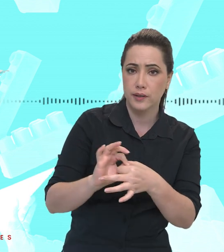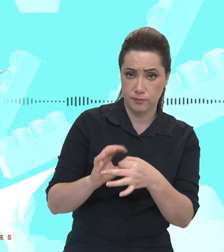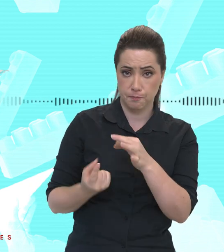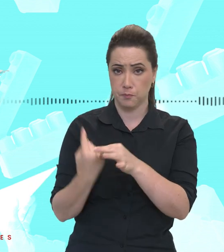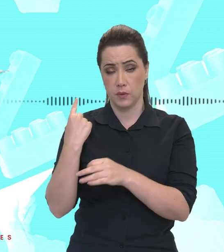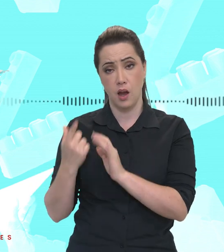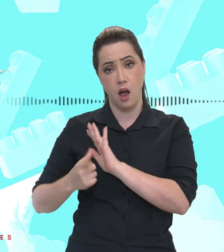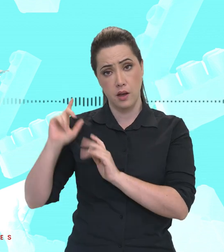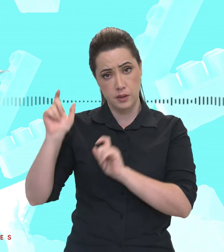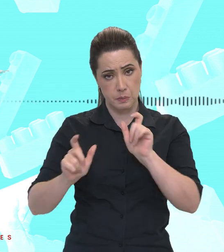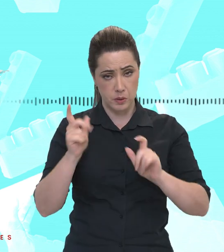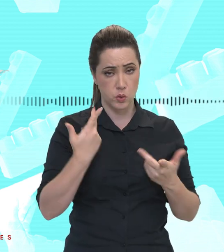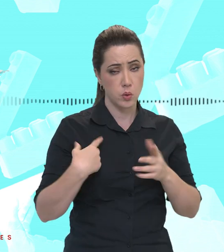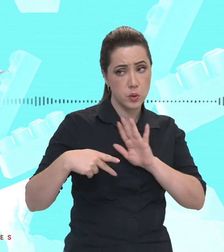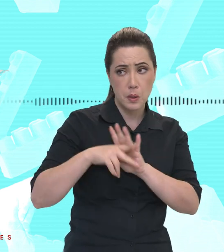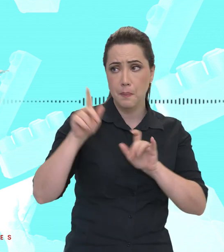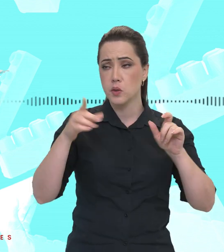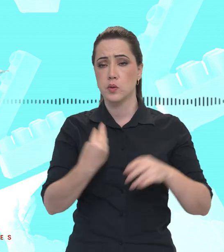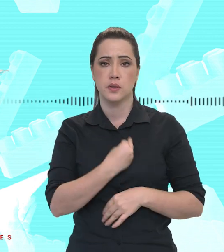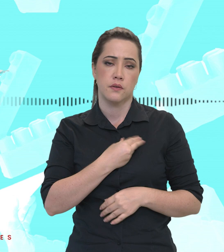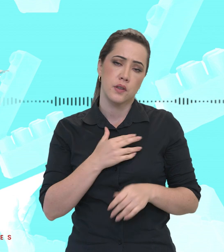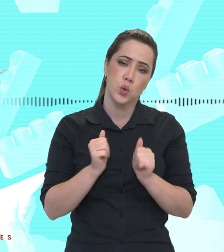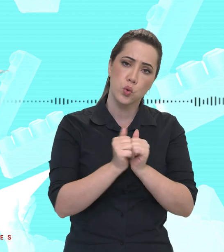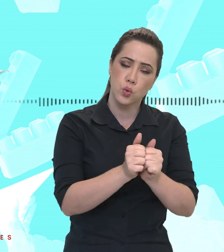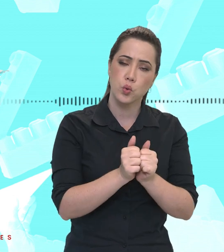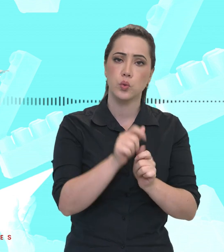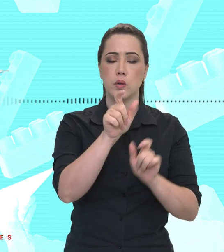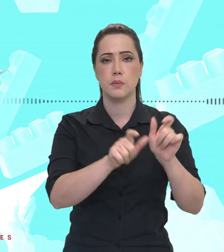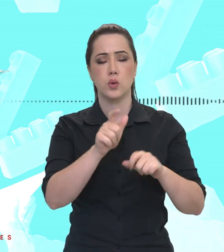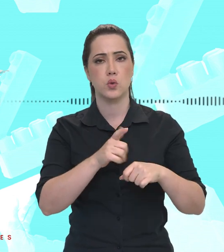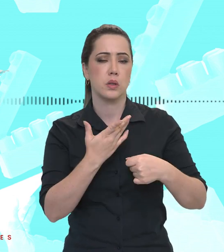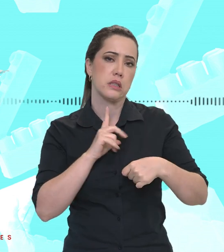Antes, os nossos protagonistas eram pessoas que conviviam direta ou indiretamente com